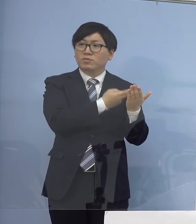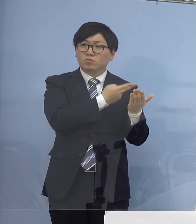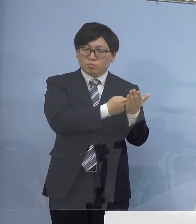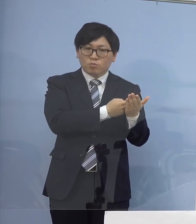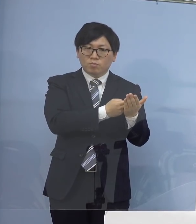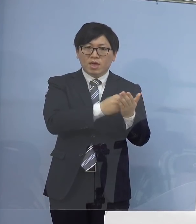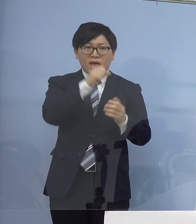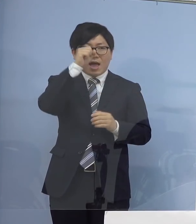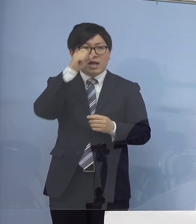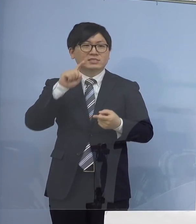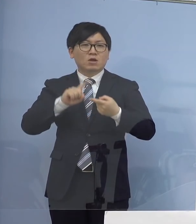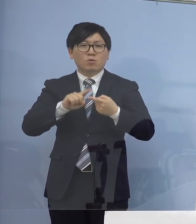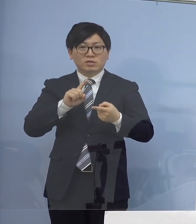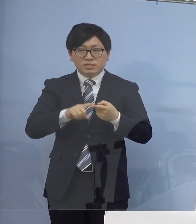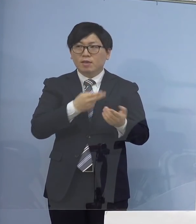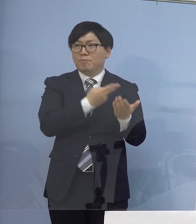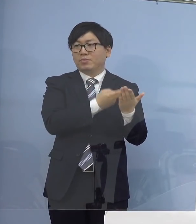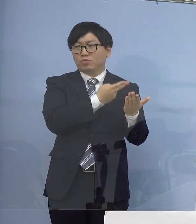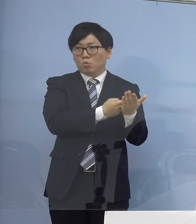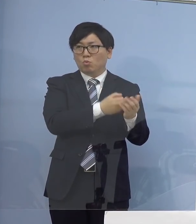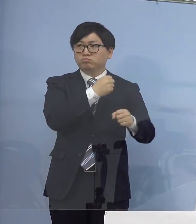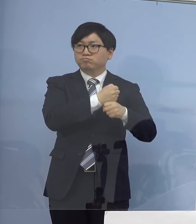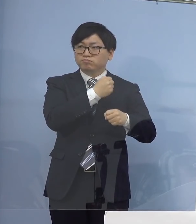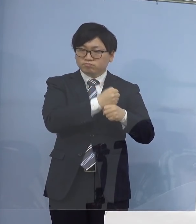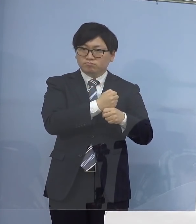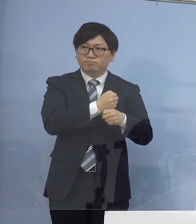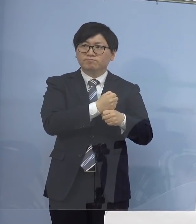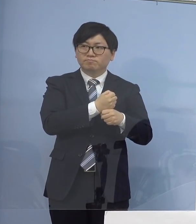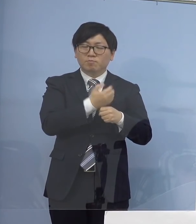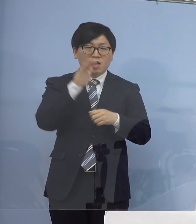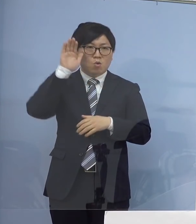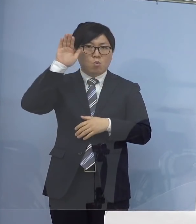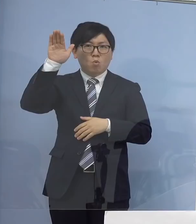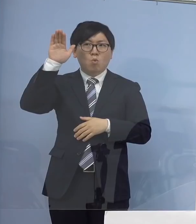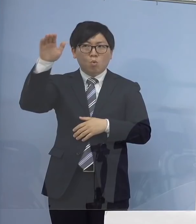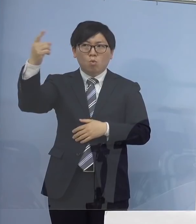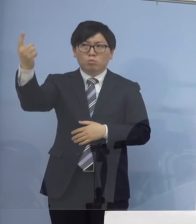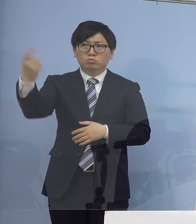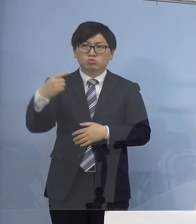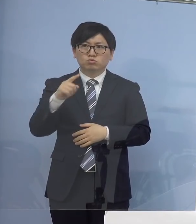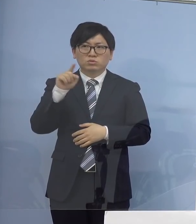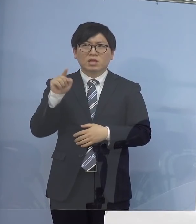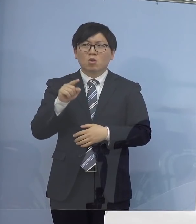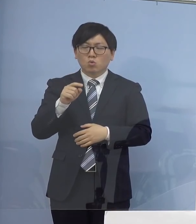そして今後訪れるであろうという中等症、重症化の波